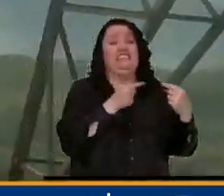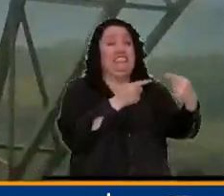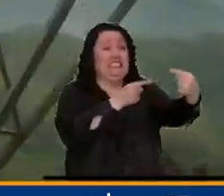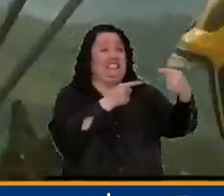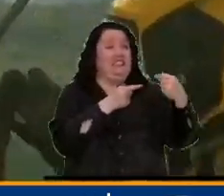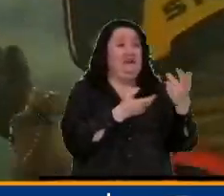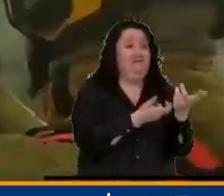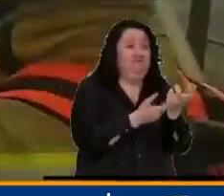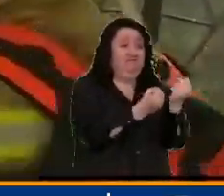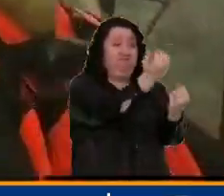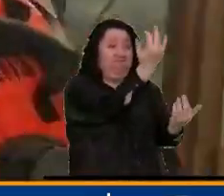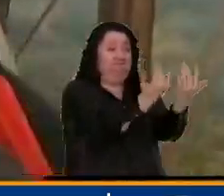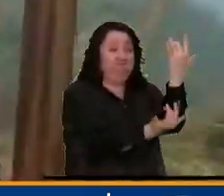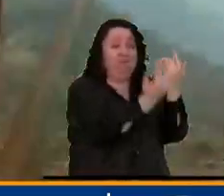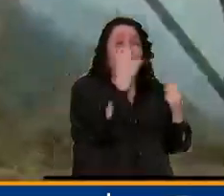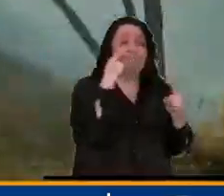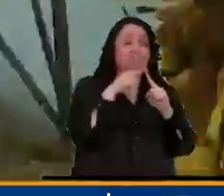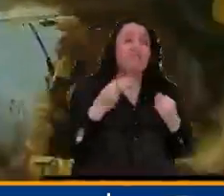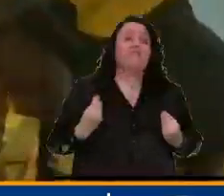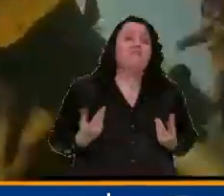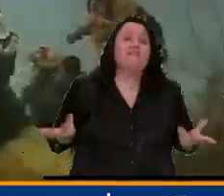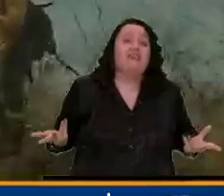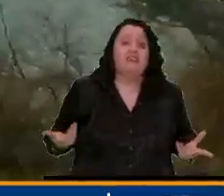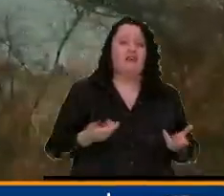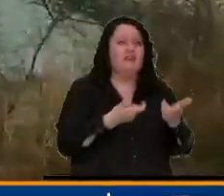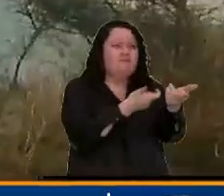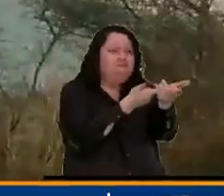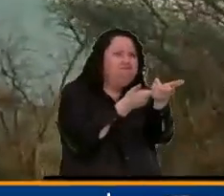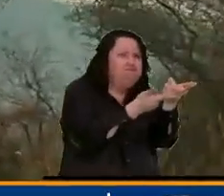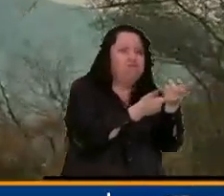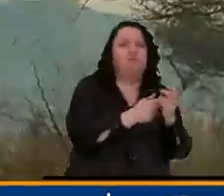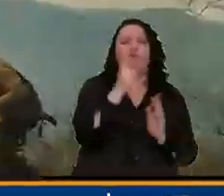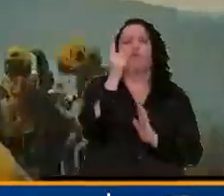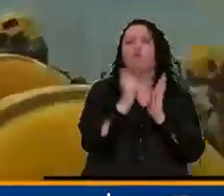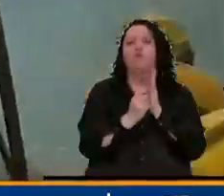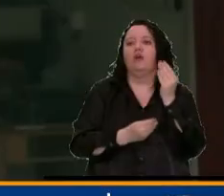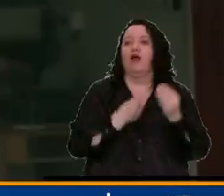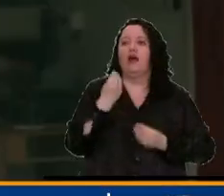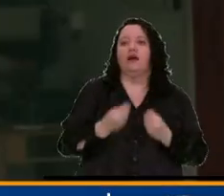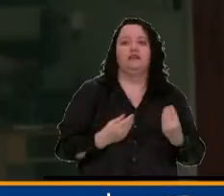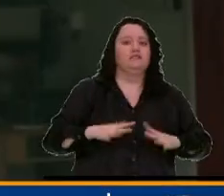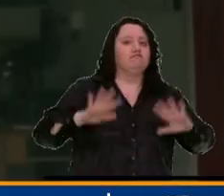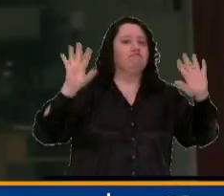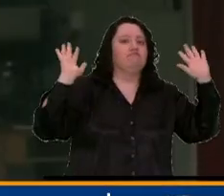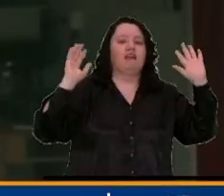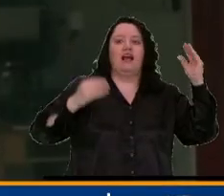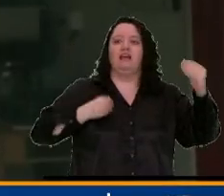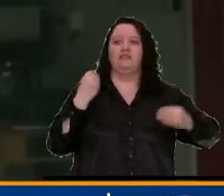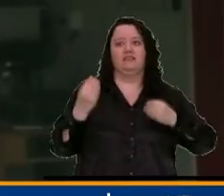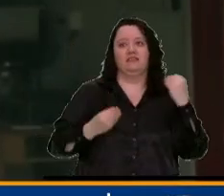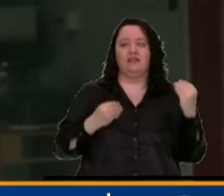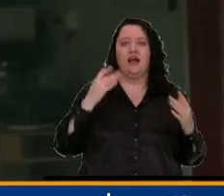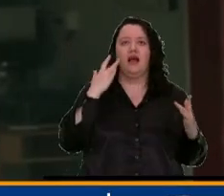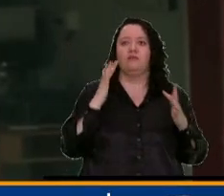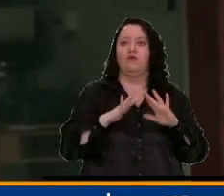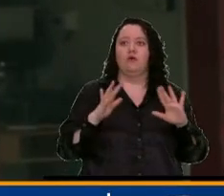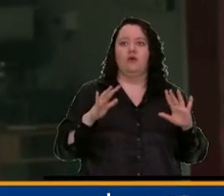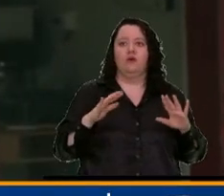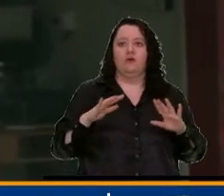las llamas, mientras que los bomberos y la propia montaña sostenían una batalla en la que